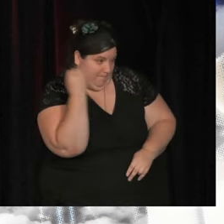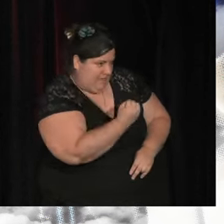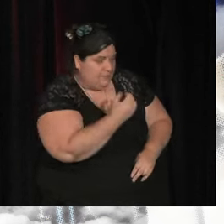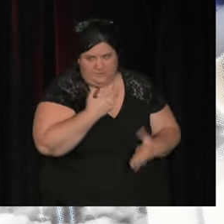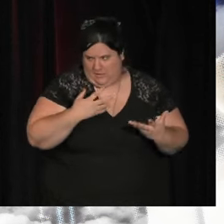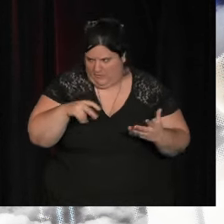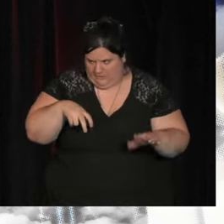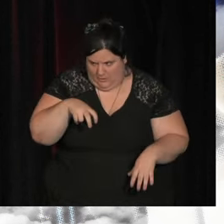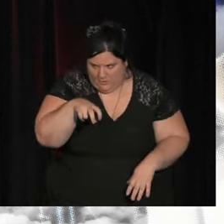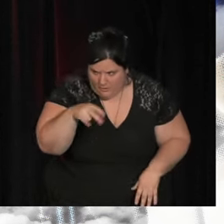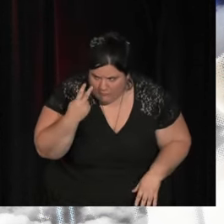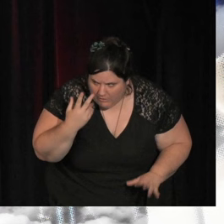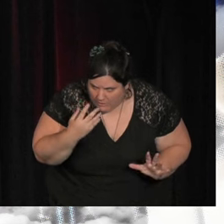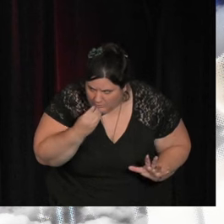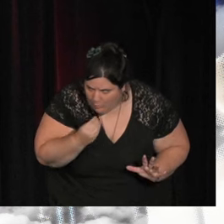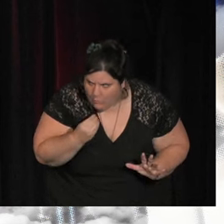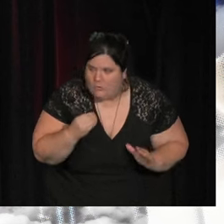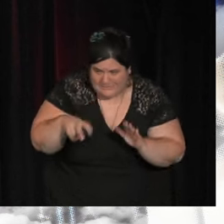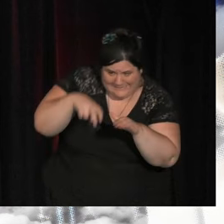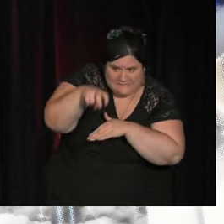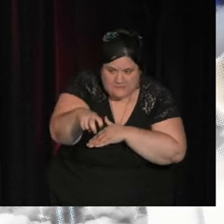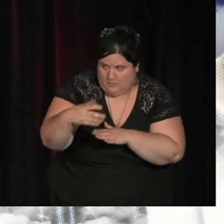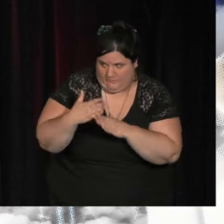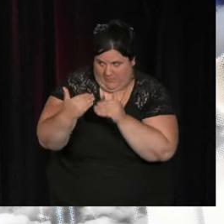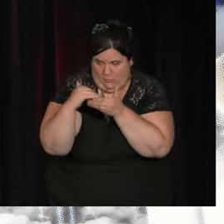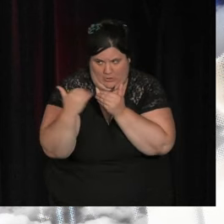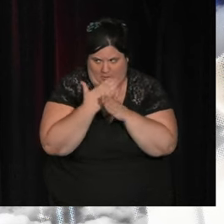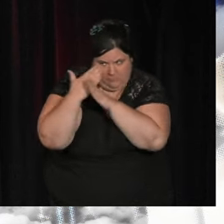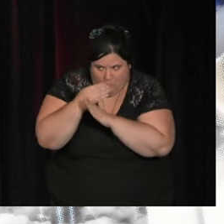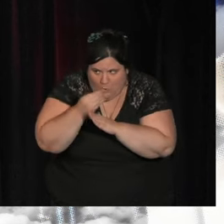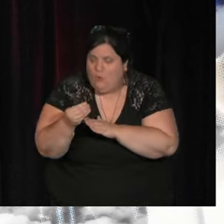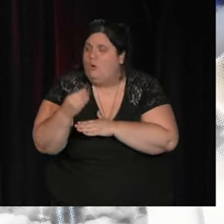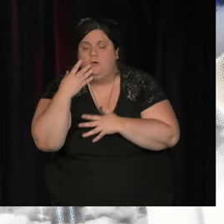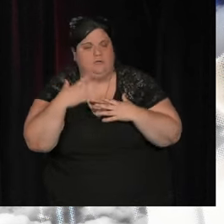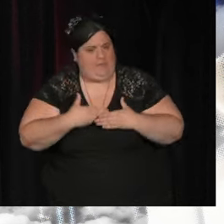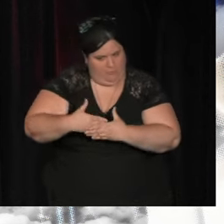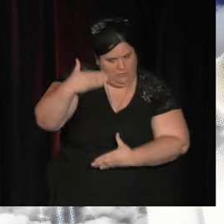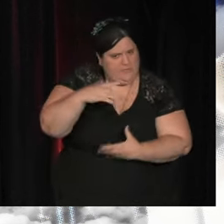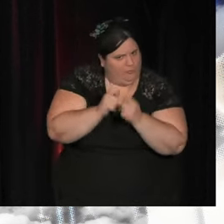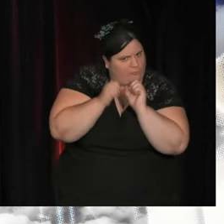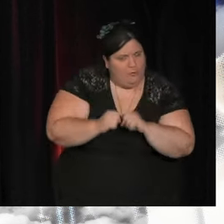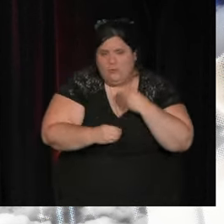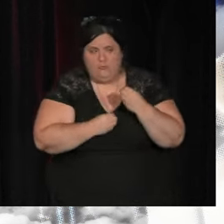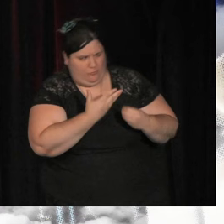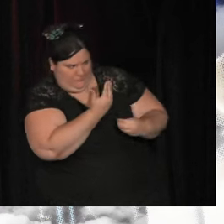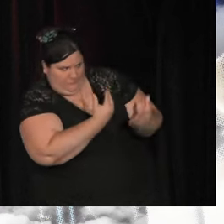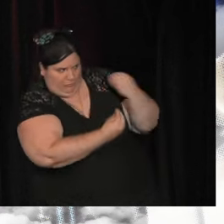pas de côté, c'est bon, il y a un mur entre moi et les autres, je peux recevoir du soin, je peux recharger mon bouclier si je fais un tank." Et tout ça, ce qu'on a dit, la verticalité,